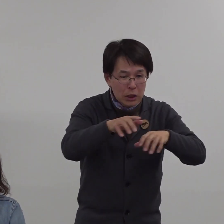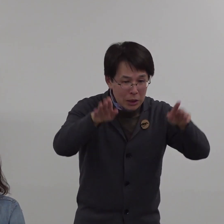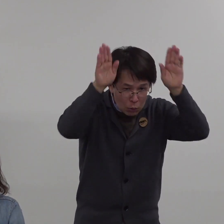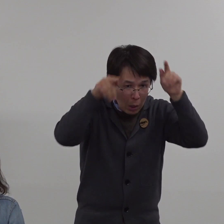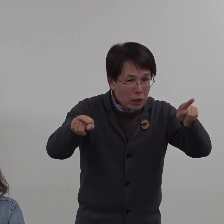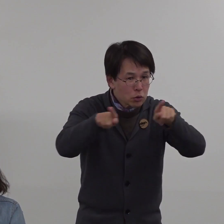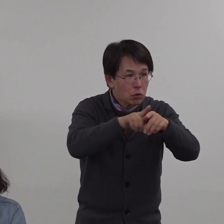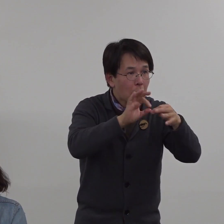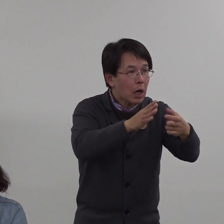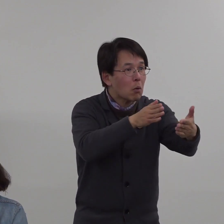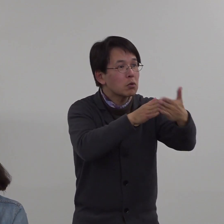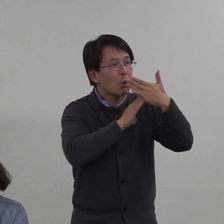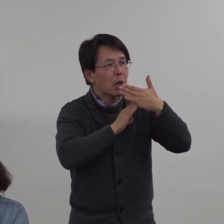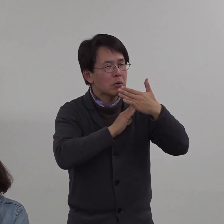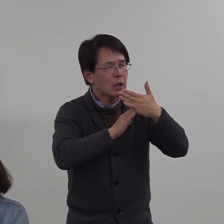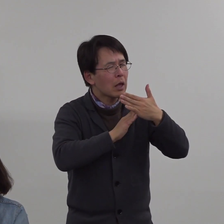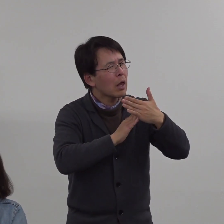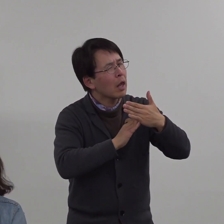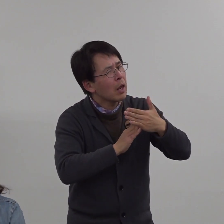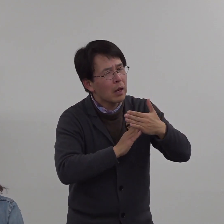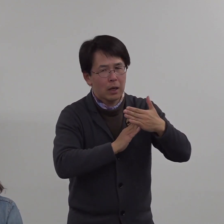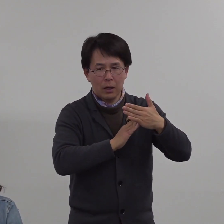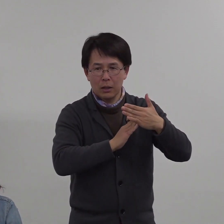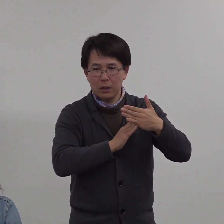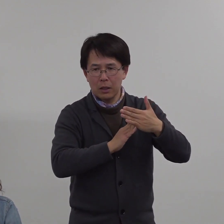こ んなはずじゃ なかったよねってなってしまうんですね